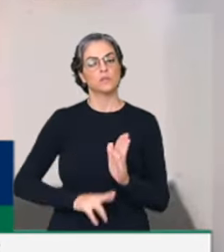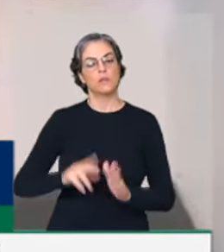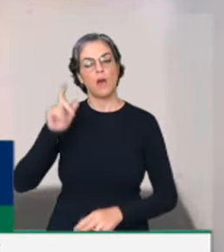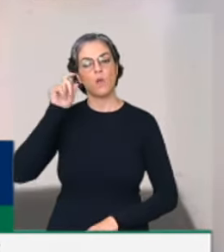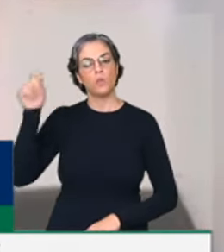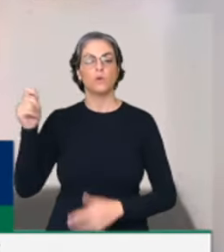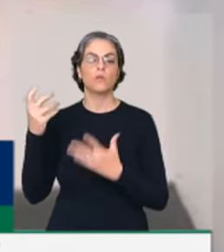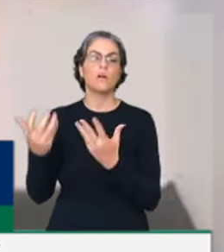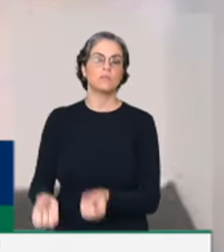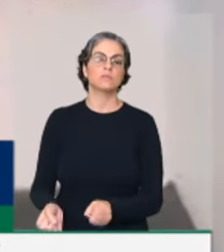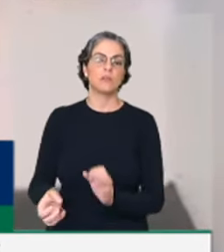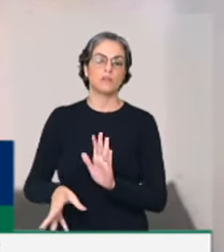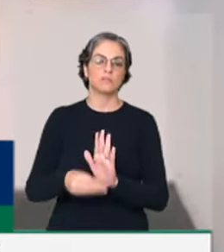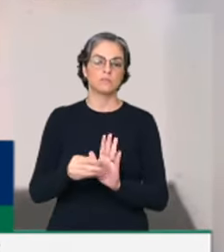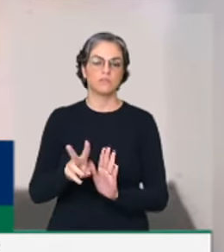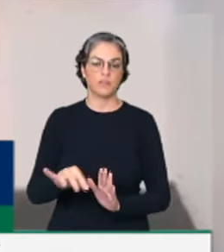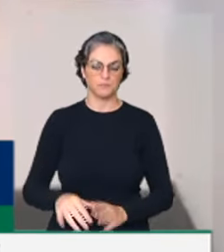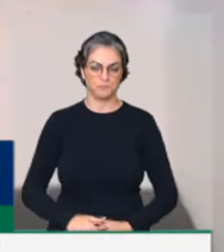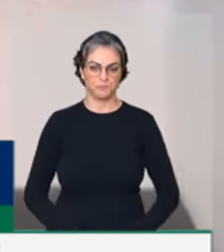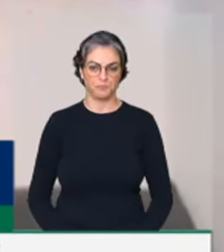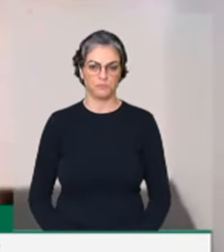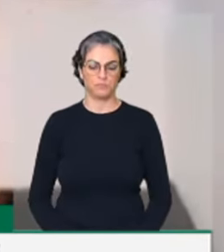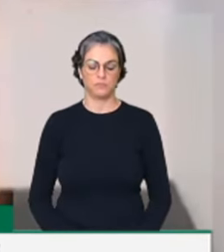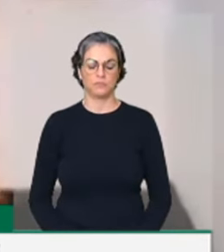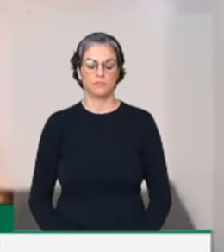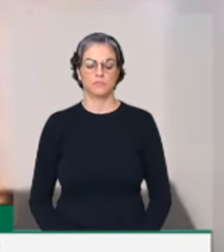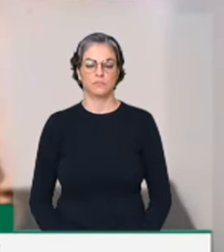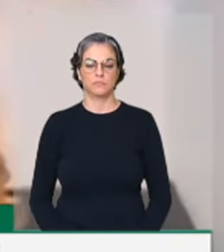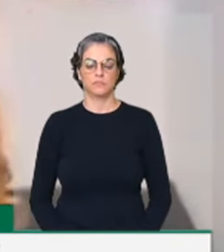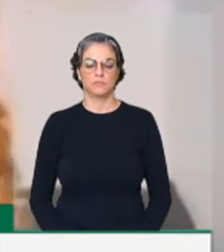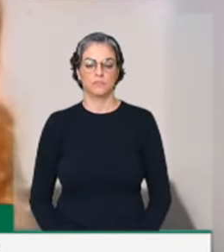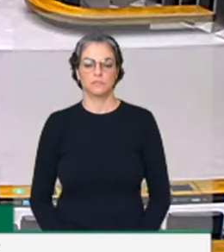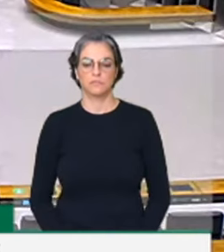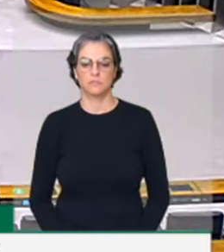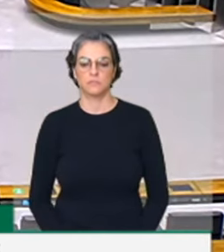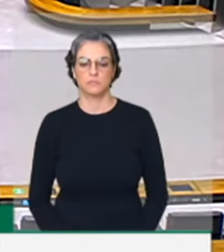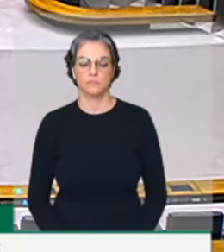APRIMOREM O TEXTO. -- [PRESIDENTE]: PARA ENCAMINHAR A FAVOR DEPUTADA JOICE HASSELMAN. PARA